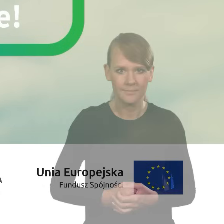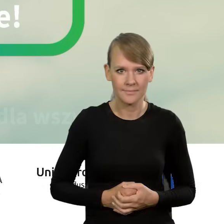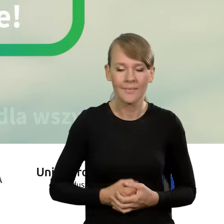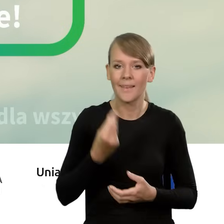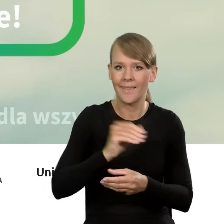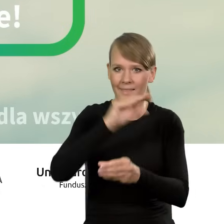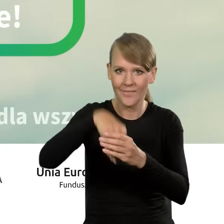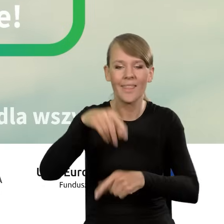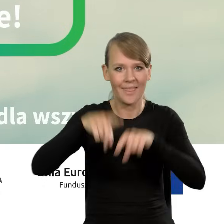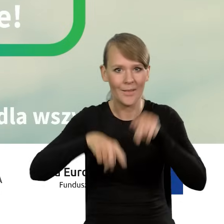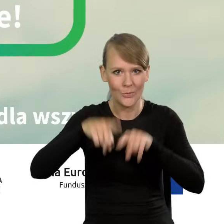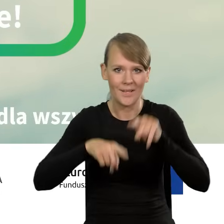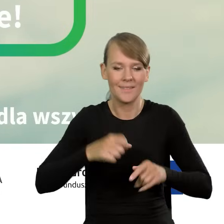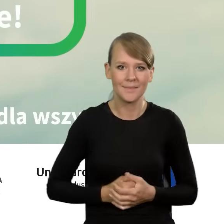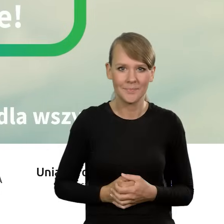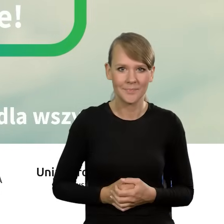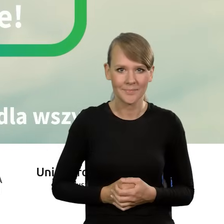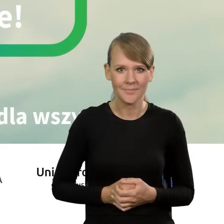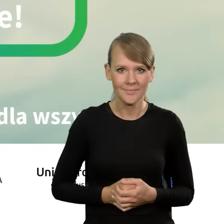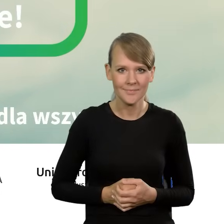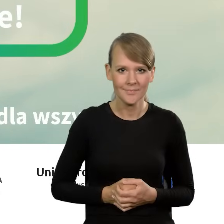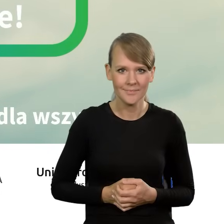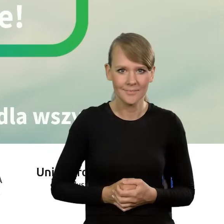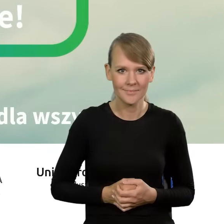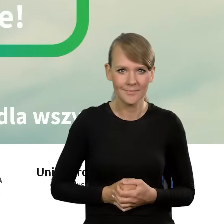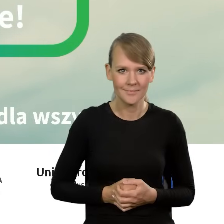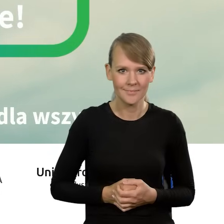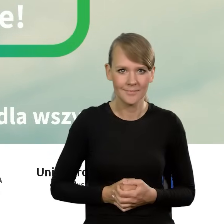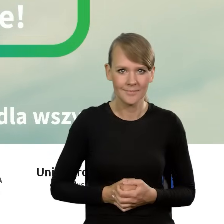Inwestujemy naturalnie. Eko inwestycja w Ostrowcu Świętokrzyskim